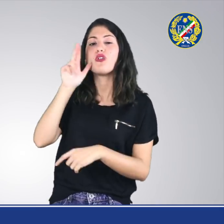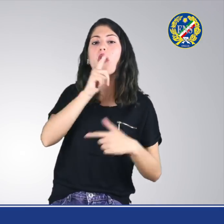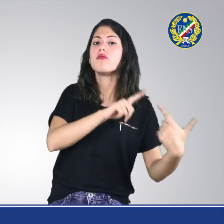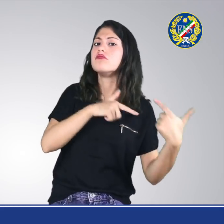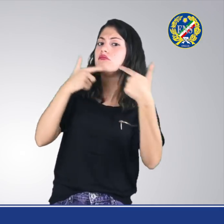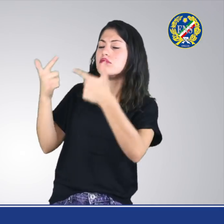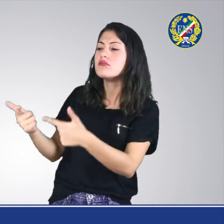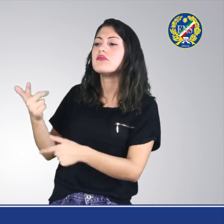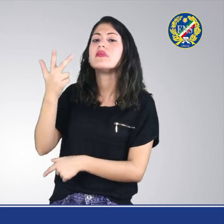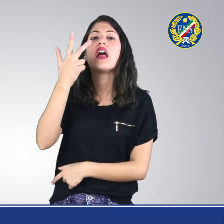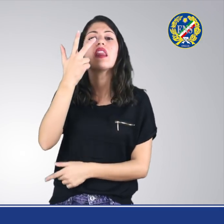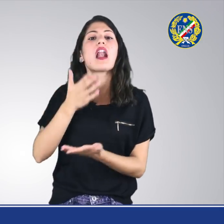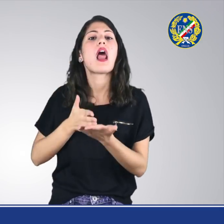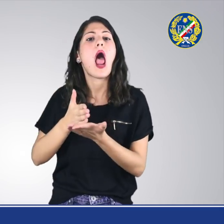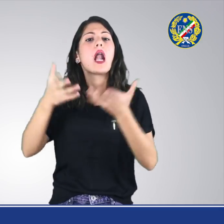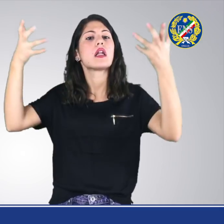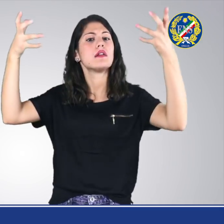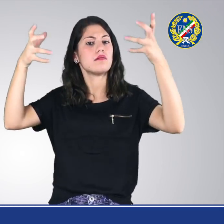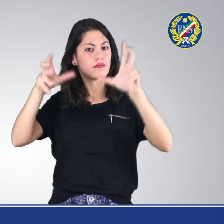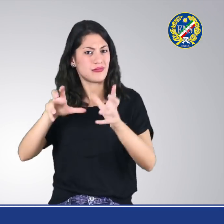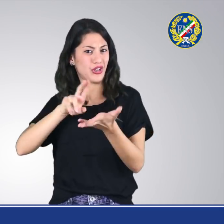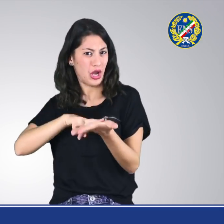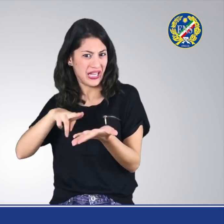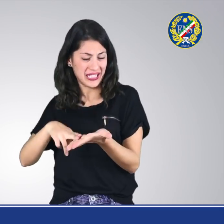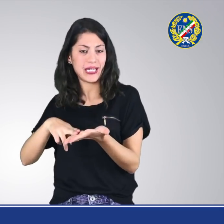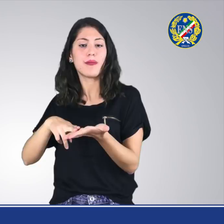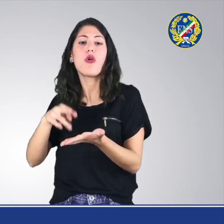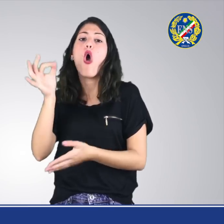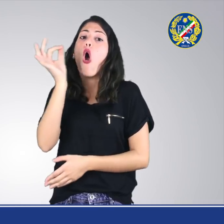si ipotizza per le donne uno sconto di tre anni di contributi